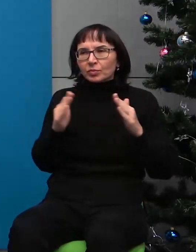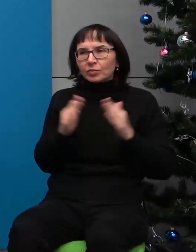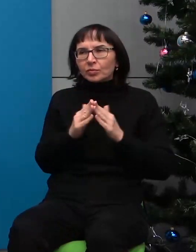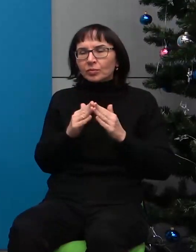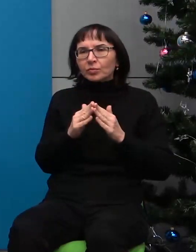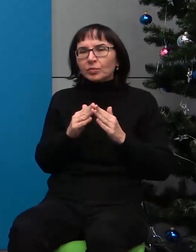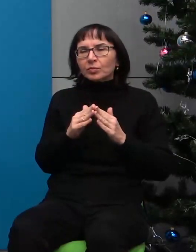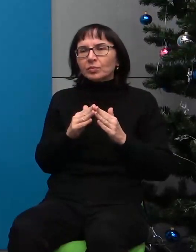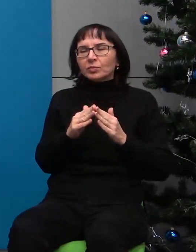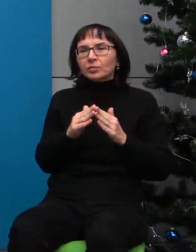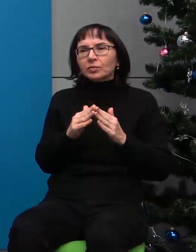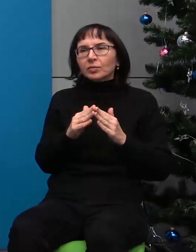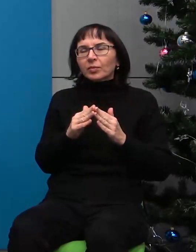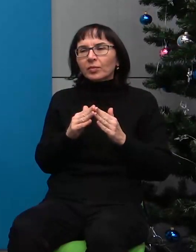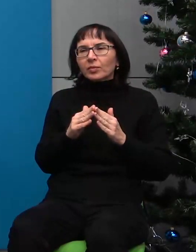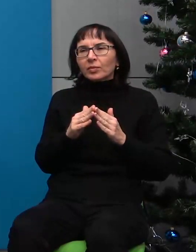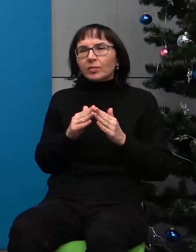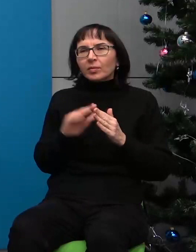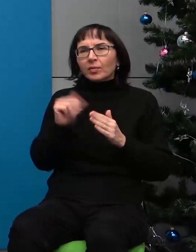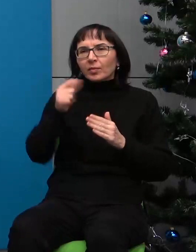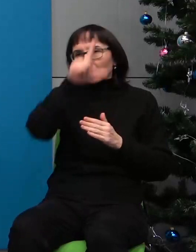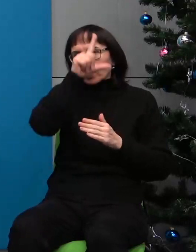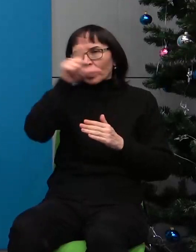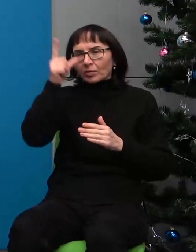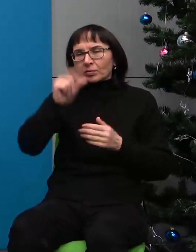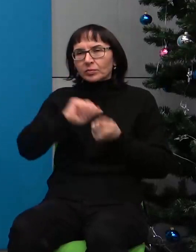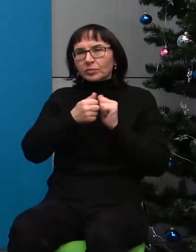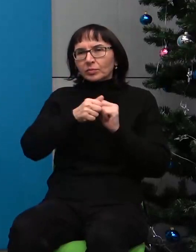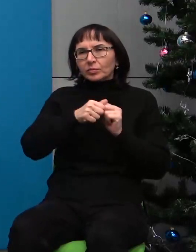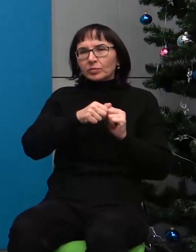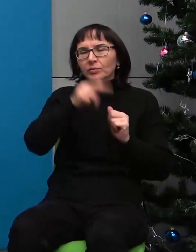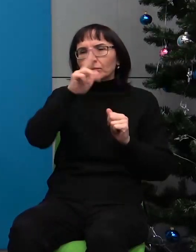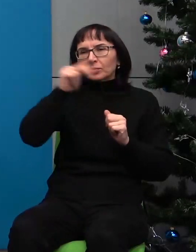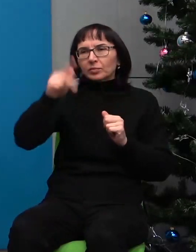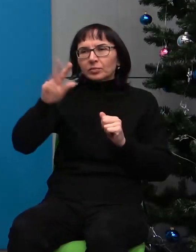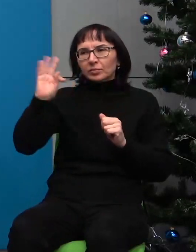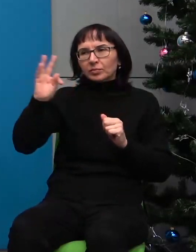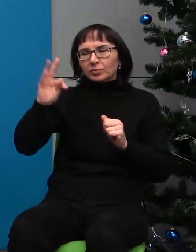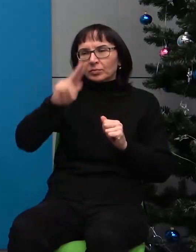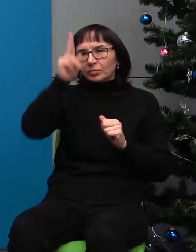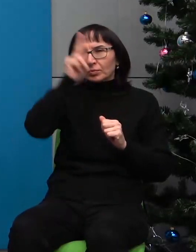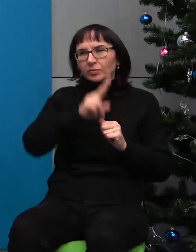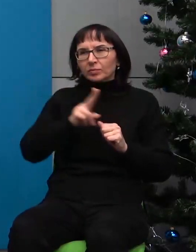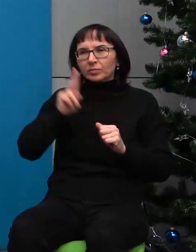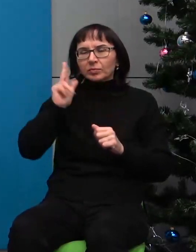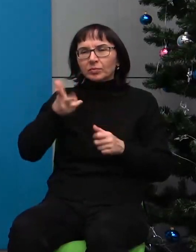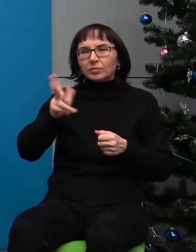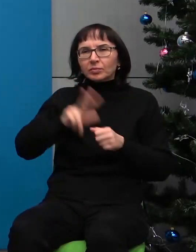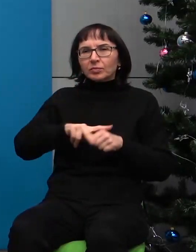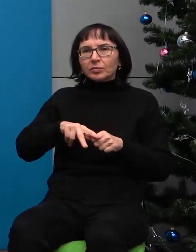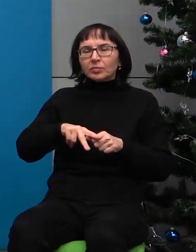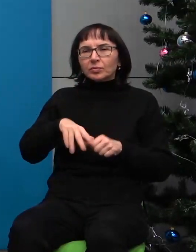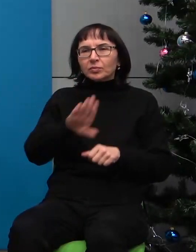i jednymi z ludzi, którzy są namalowani są jego rodzice, którzy zginęli.